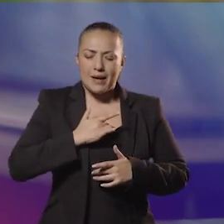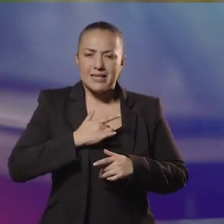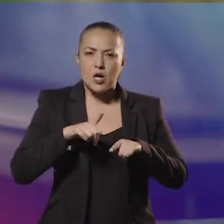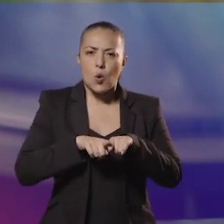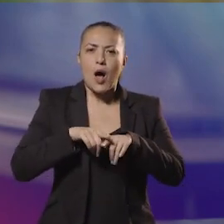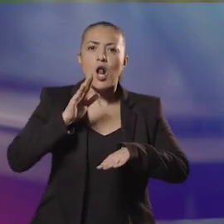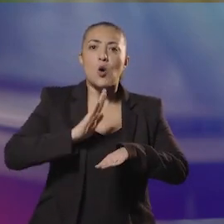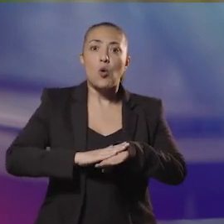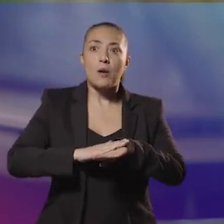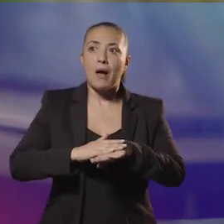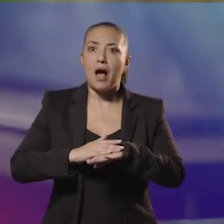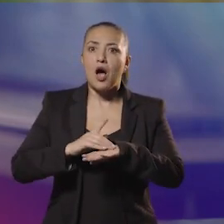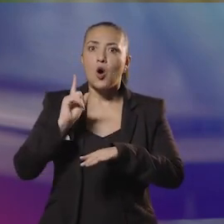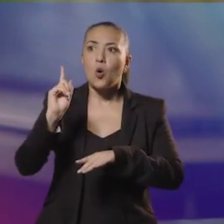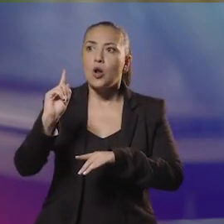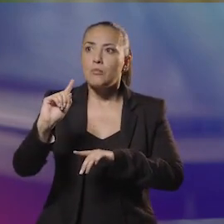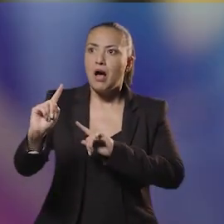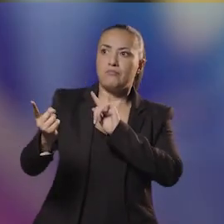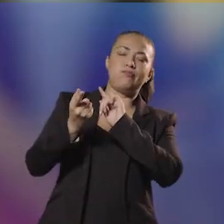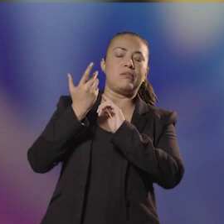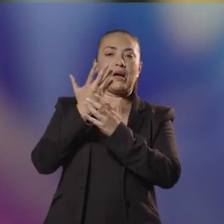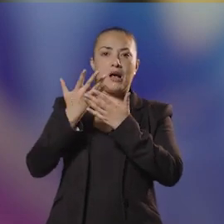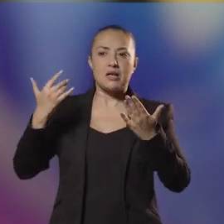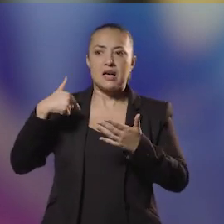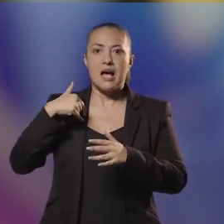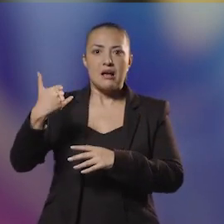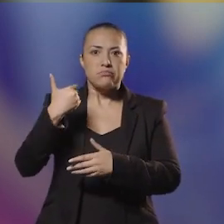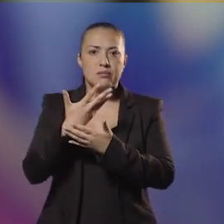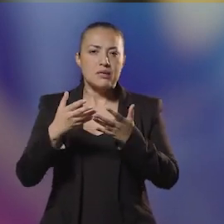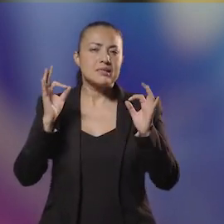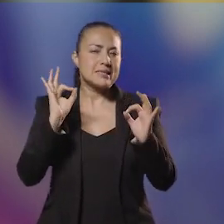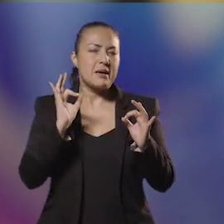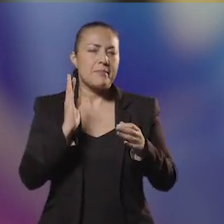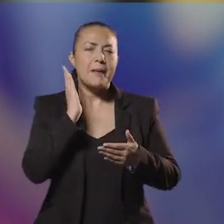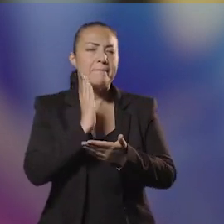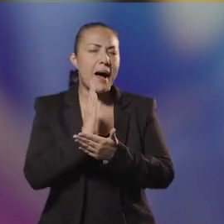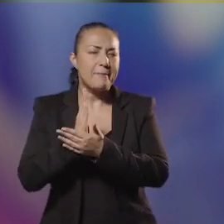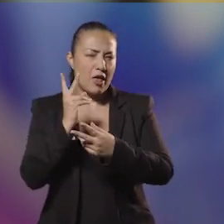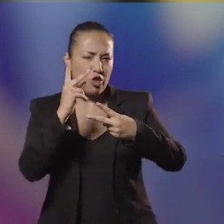Cuando vivimos abuso sexual, nos pasa dos cosas, casi siempre; uno,